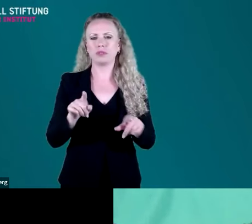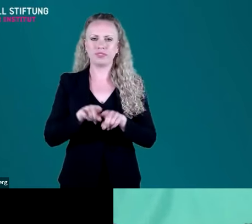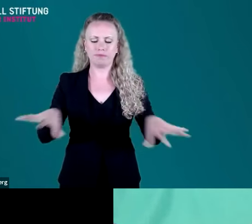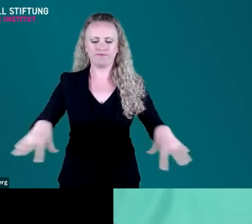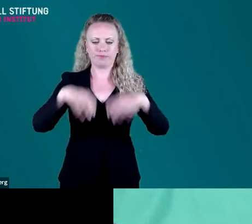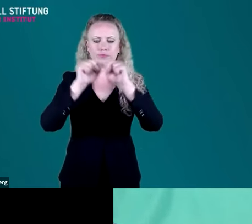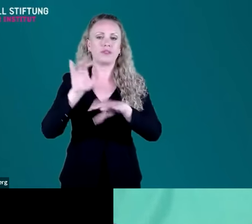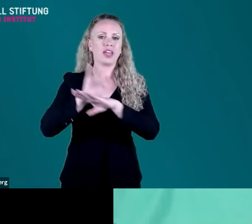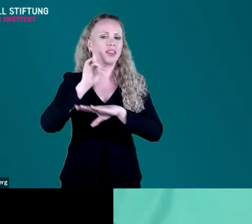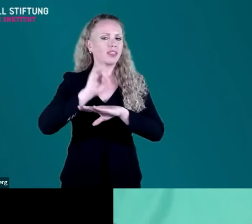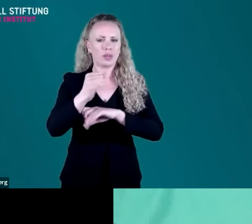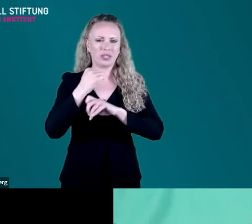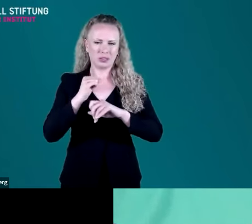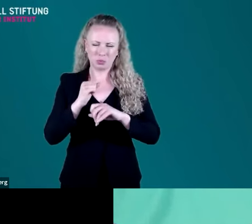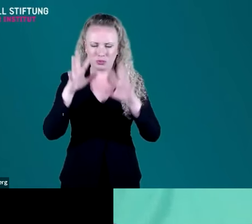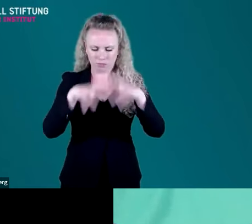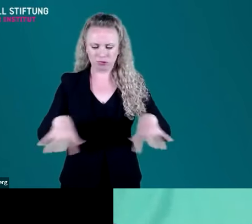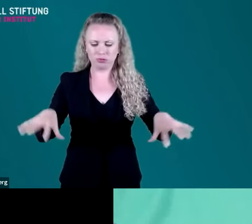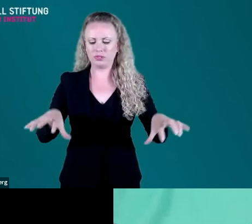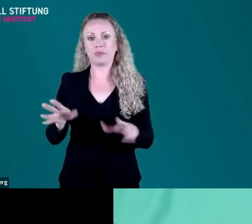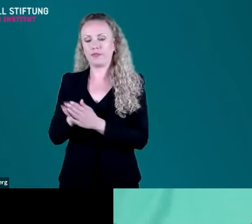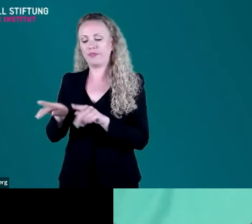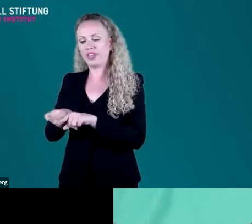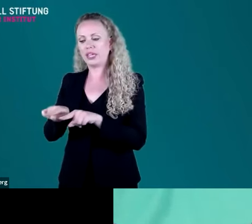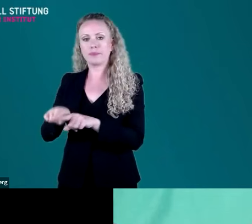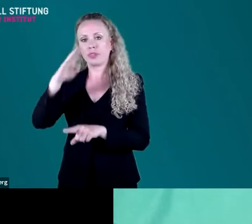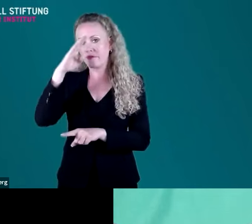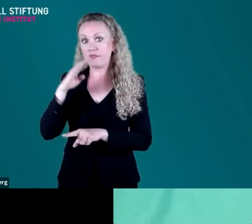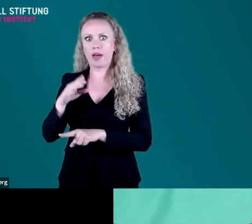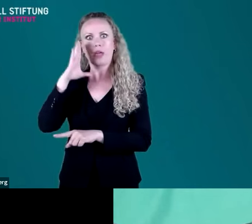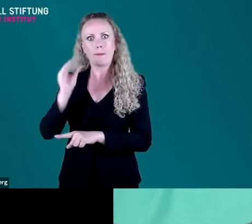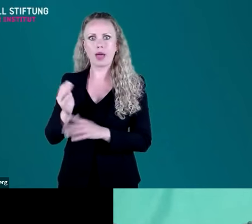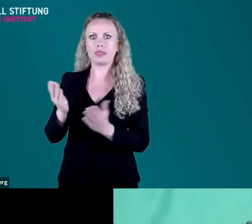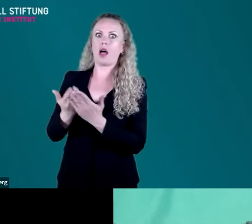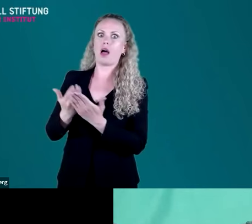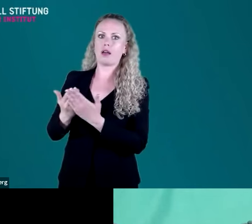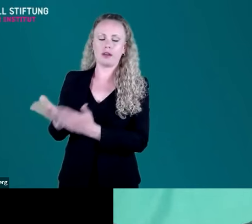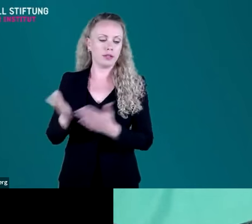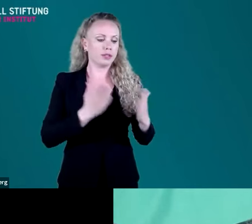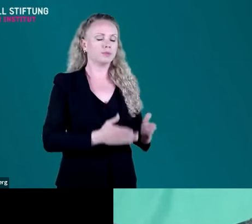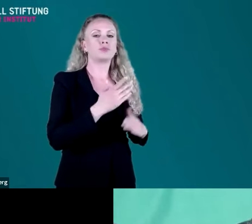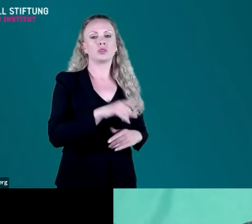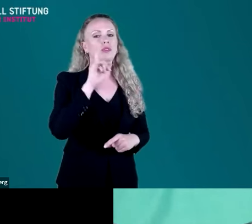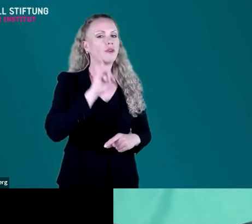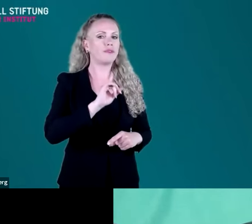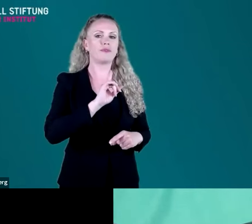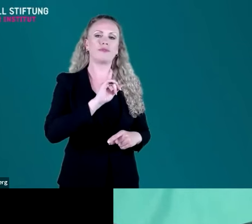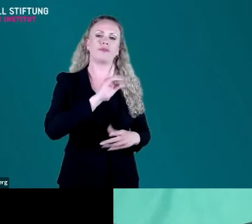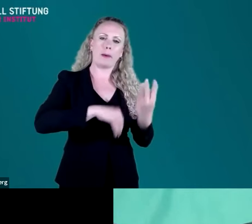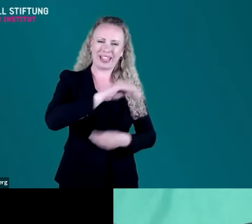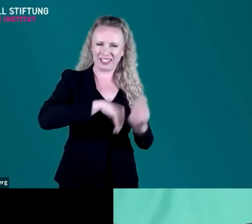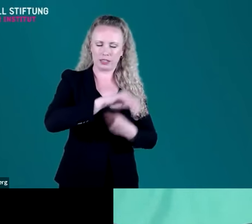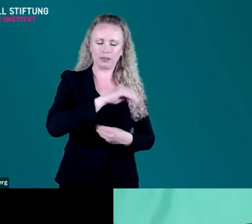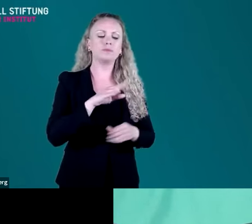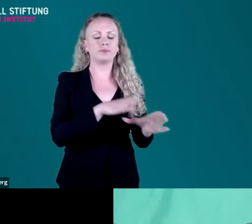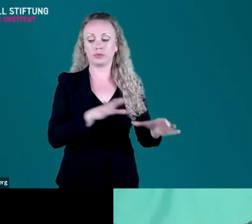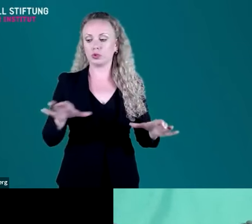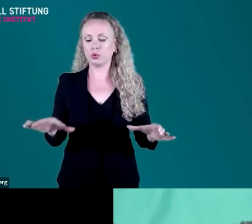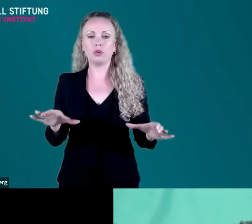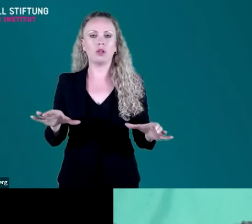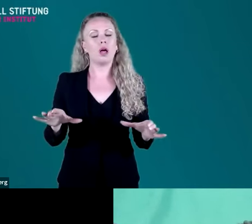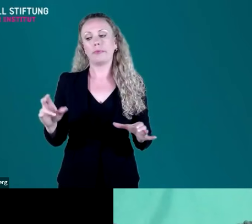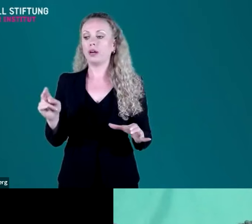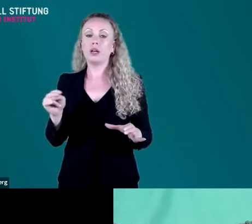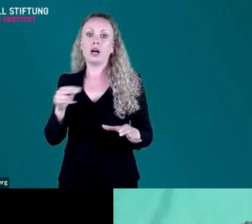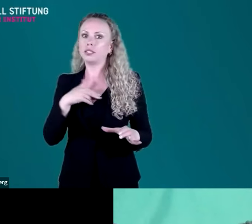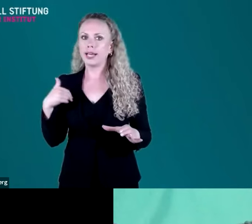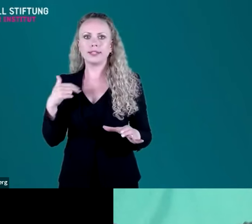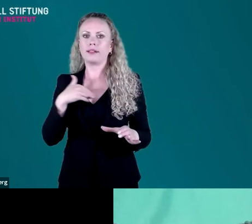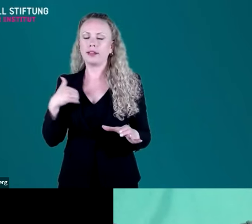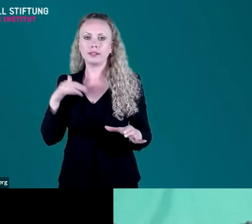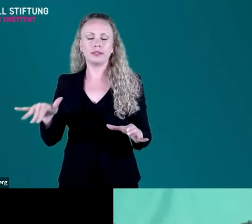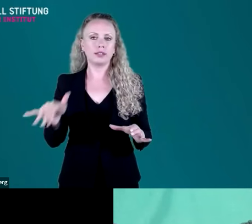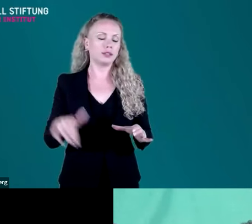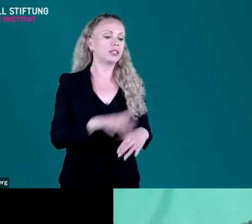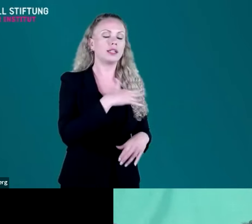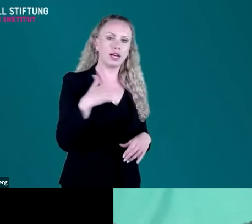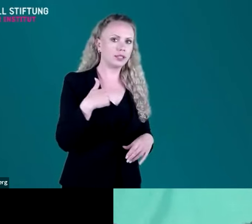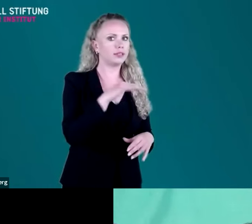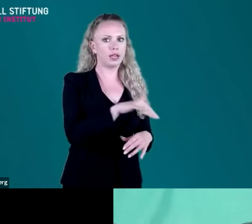dass Männer und Väter und Männlichkeiten benachteiligt werden; Familismus hingegen, dass Familie usw. benachteiligt wird: Abtreibungsfrage usw.